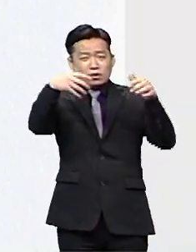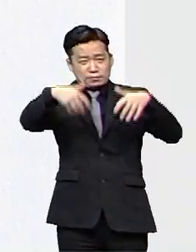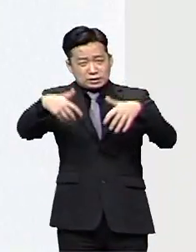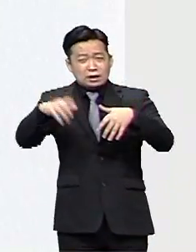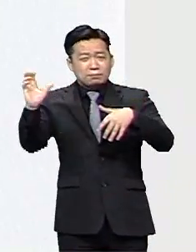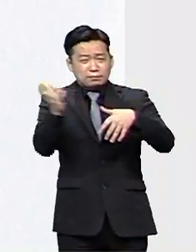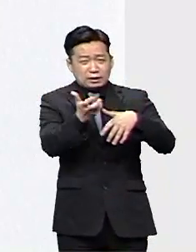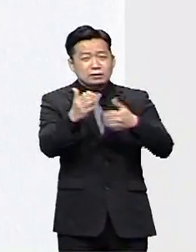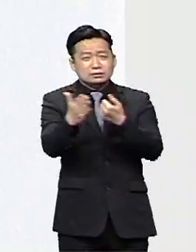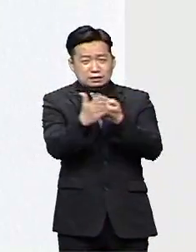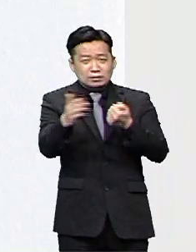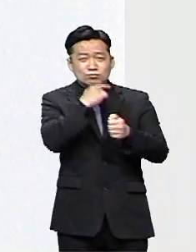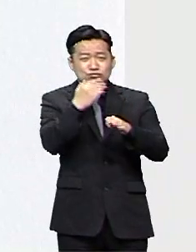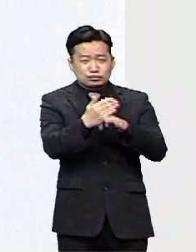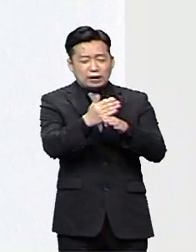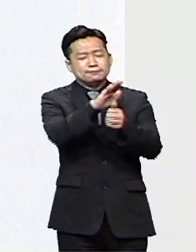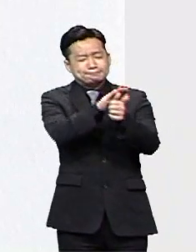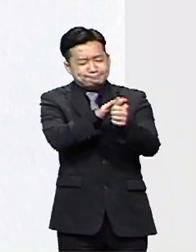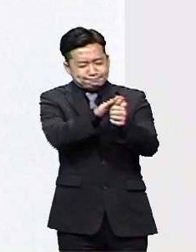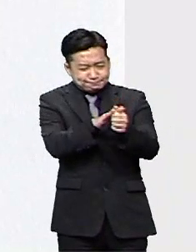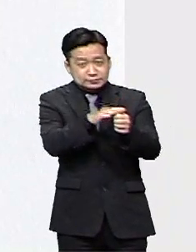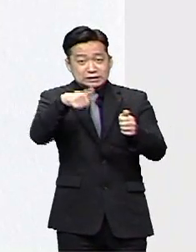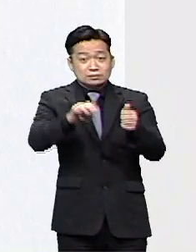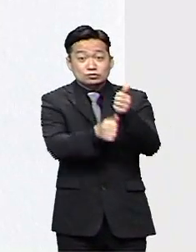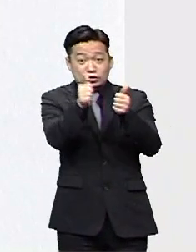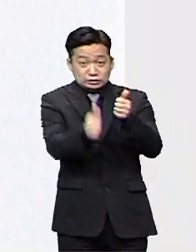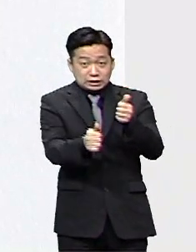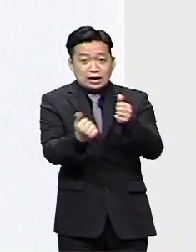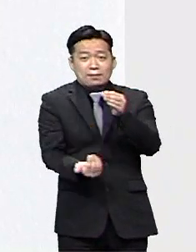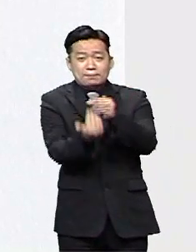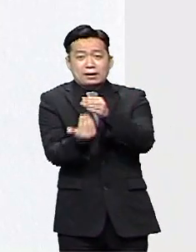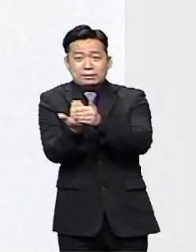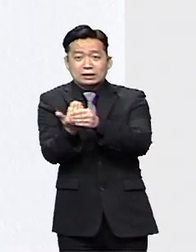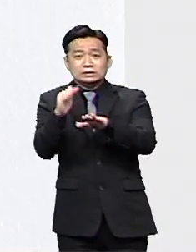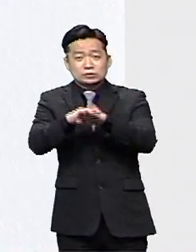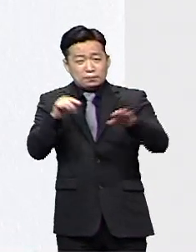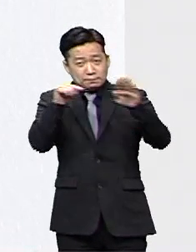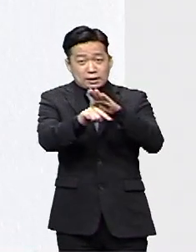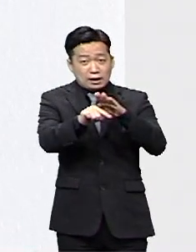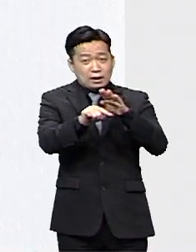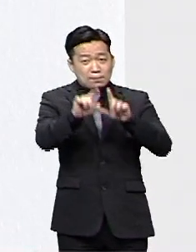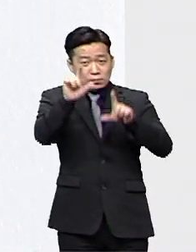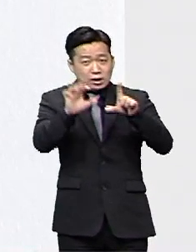겪은 북한을 위로하며 김 위원장이 재난 현장을 직접 찾은 모습에 공감한다고 적었습니다.